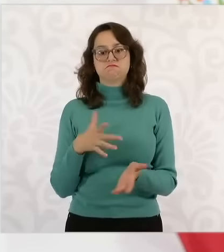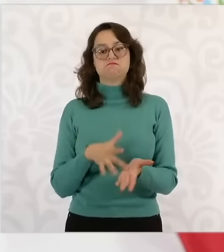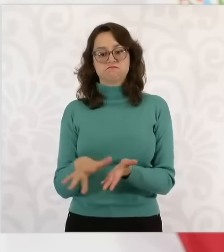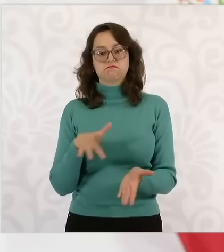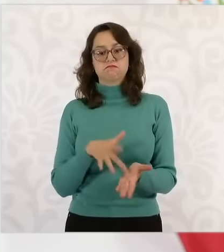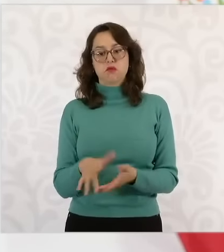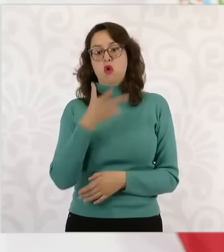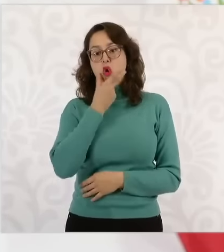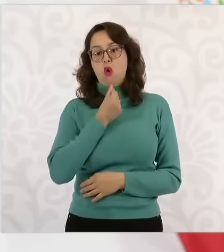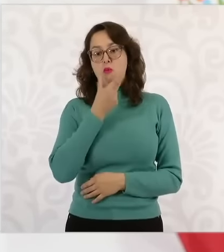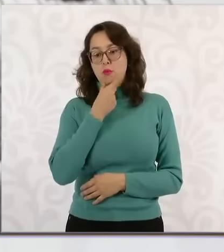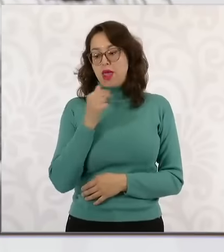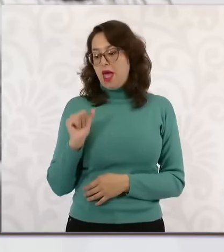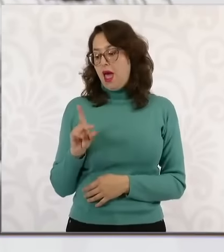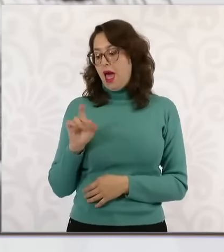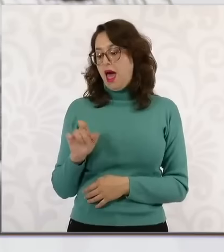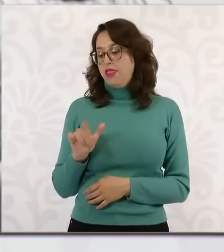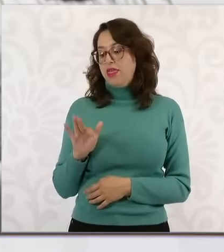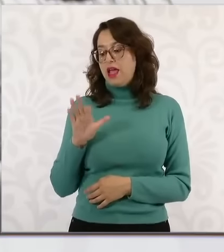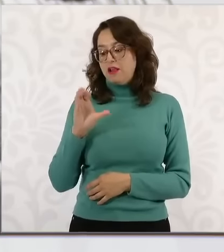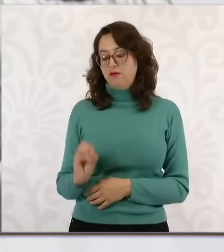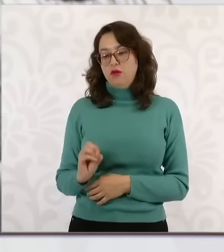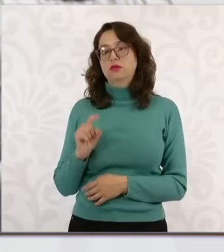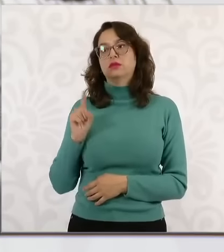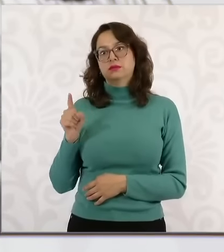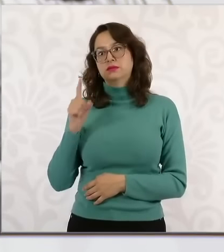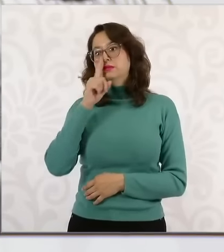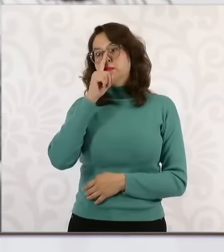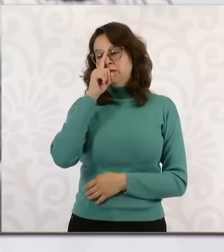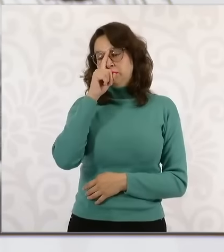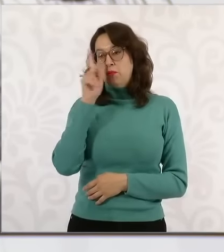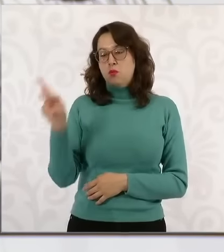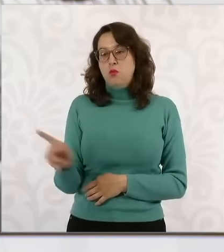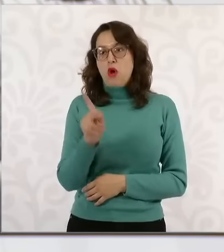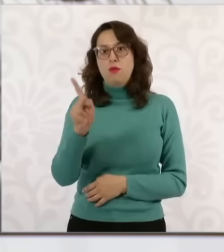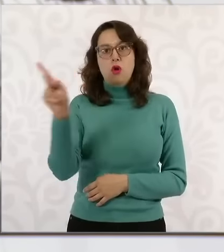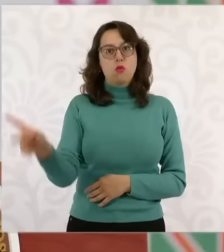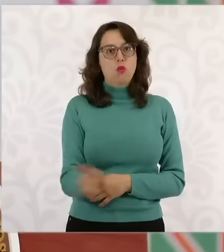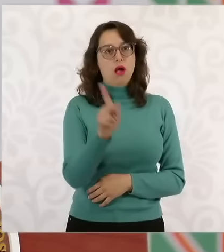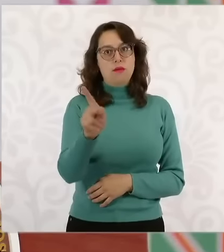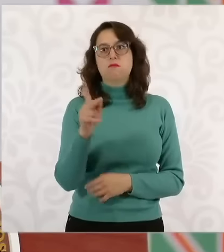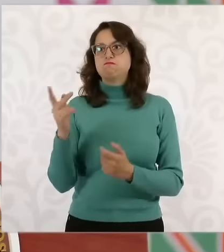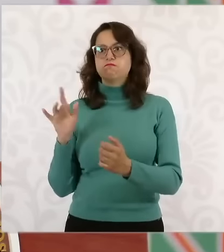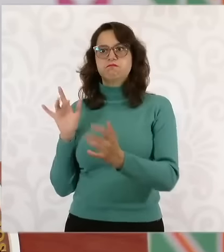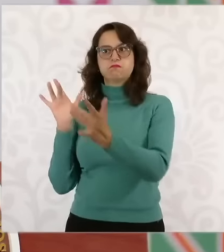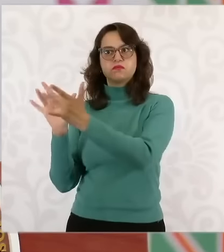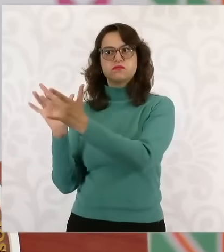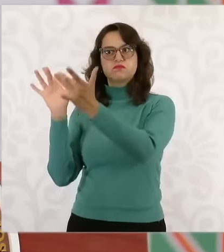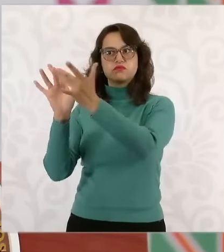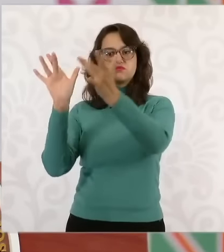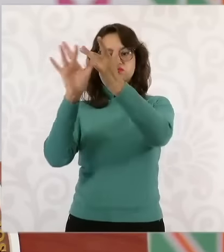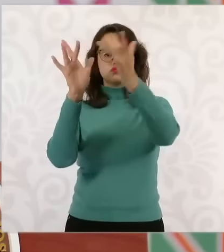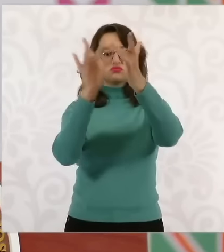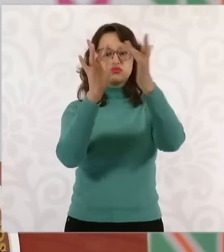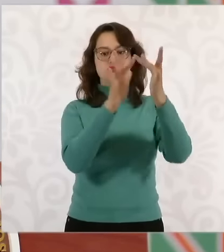Regino está en comunicación con los agentes de los pueblos y comunidades indígenas eh que ya existían